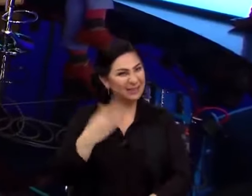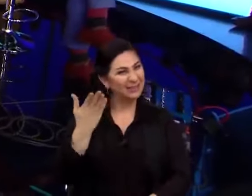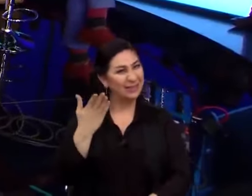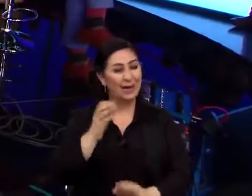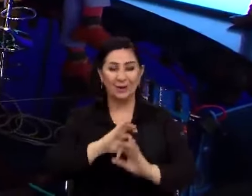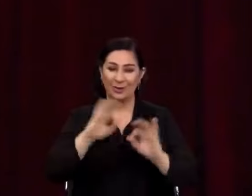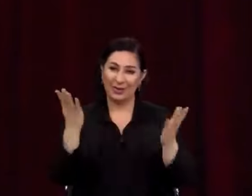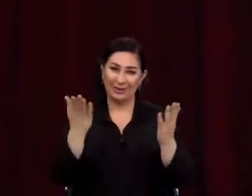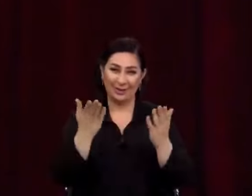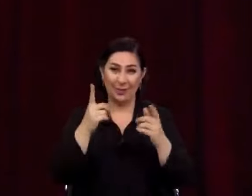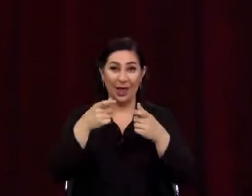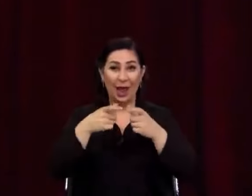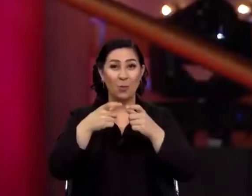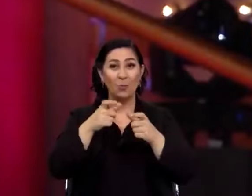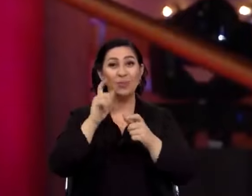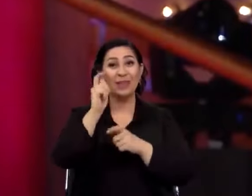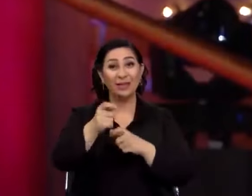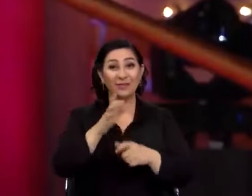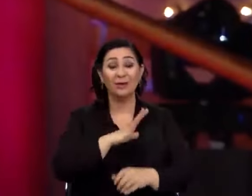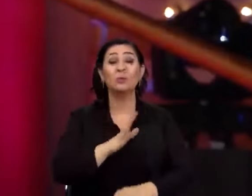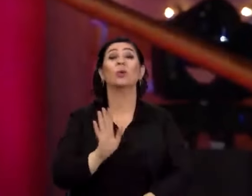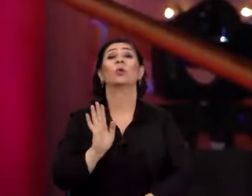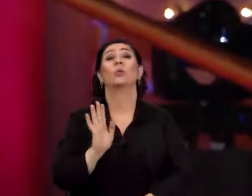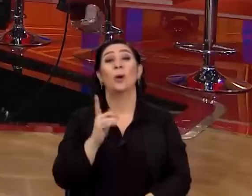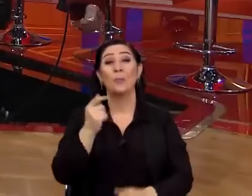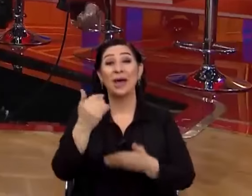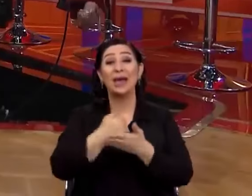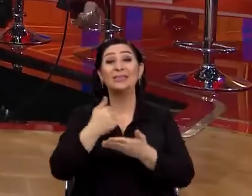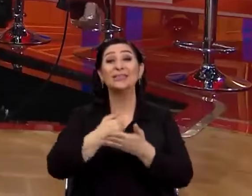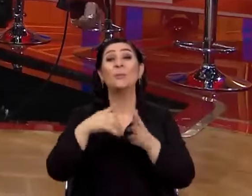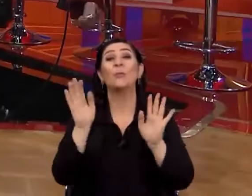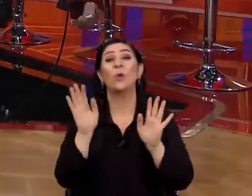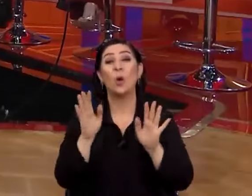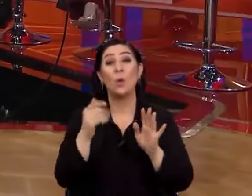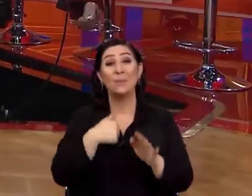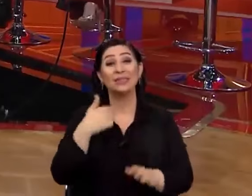bir albüm teklifi var mı yoktur Çünkü Para kazanmıyor albümden Ben istiyorsan